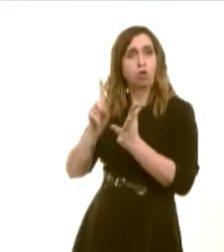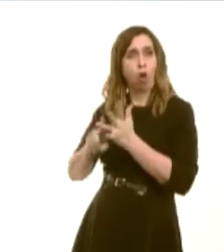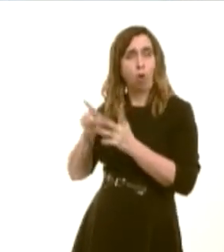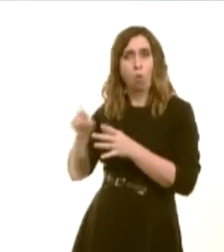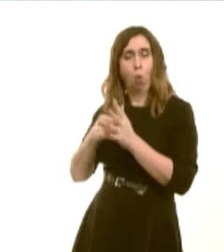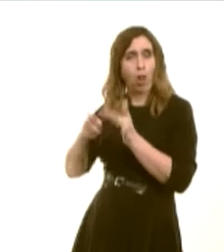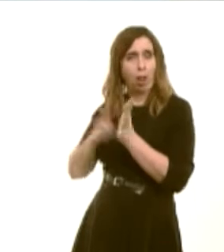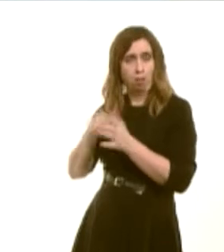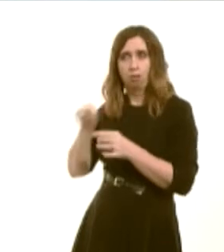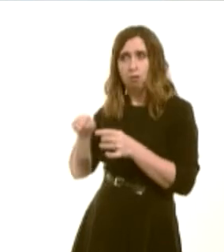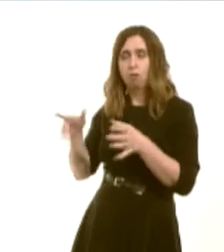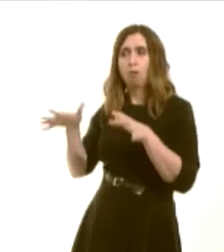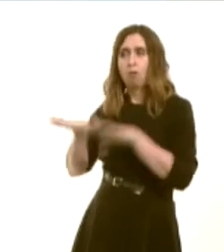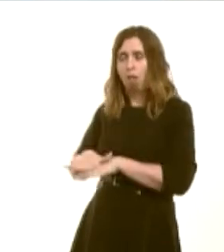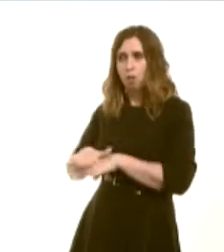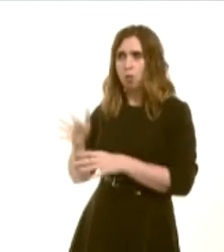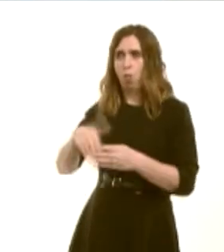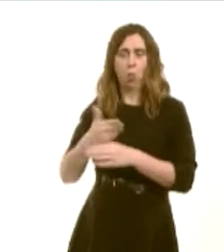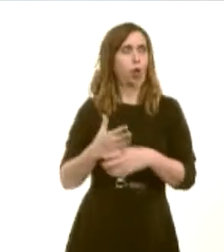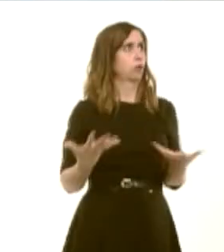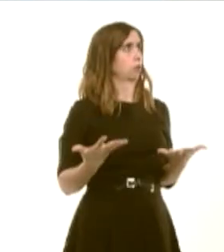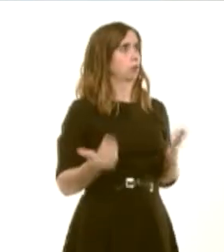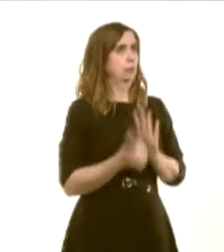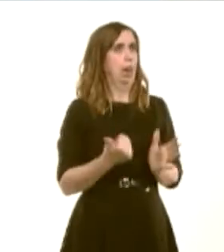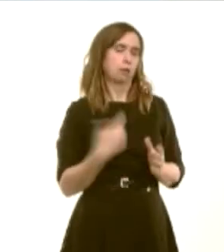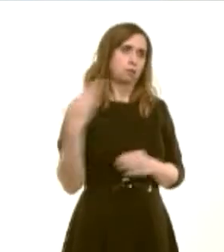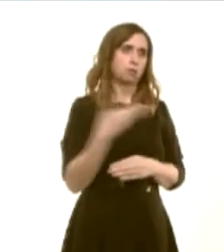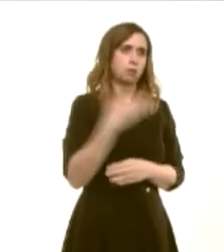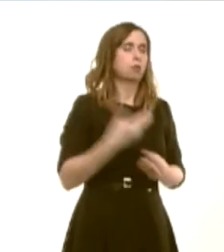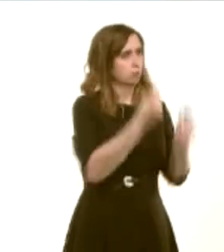pobl ymhellach. Pa gefnogaeth ychwanegol ydych chi fel Llywodraeth wedi ei hystyried er mwyn